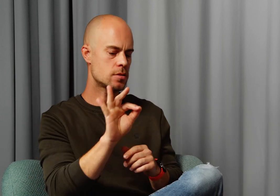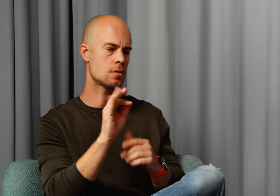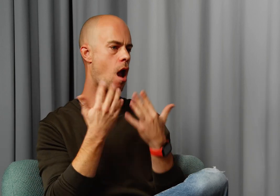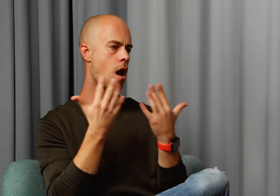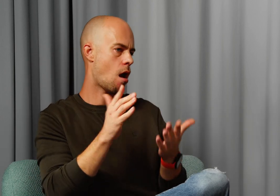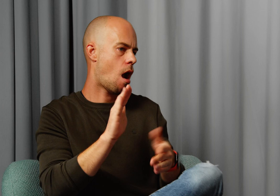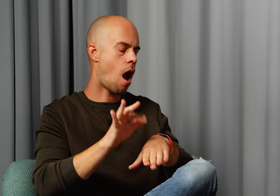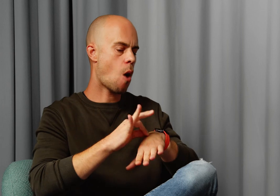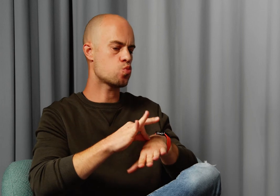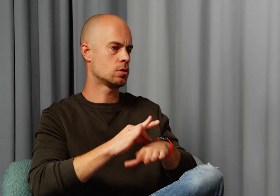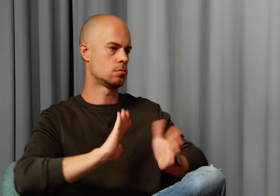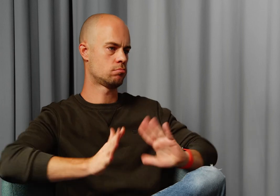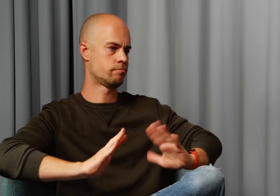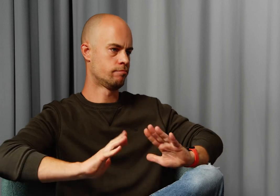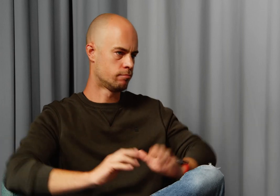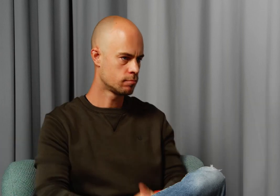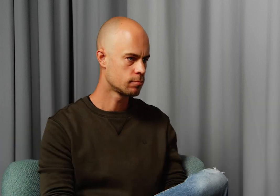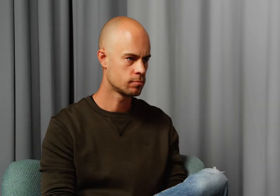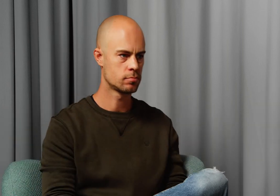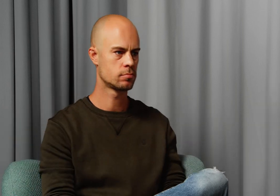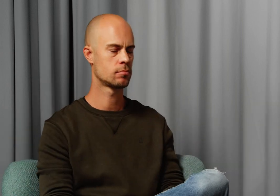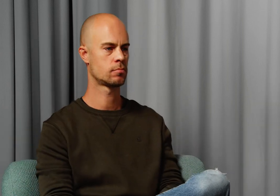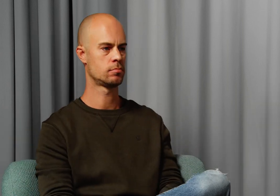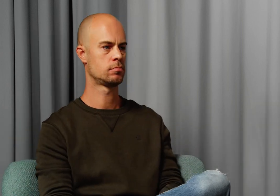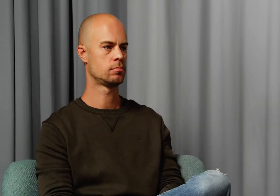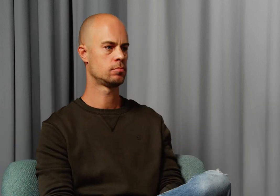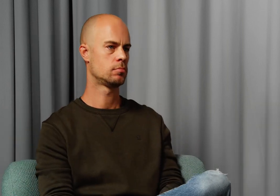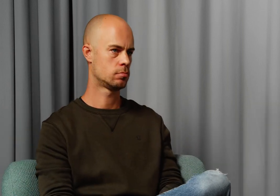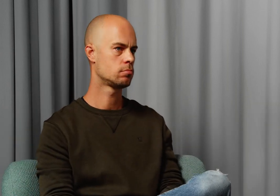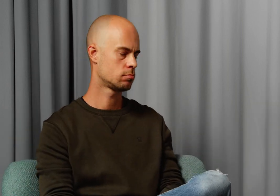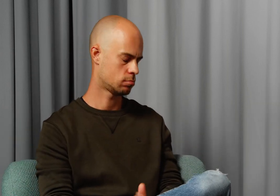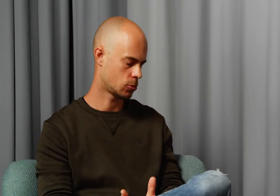Aber sonst ist auf jeden Fall einfach eine Dolmetscher:in in Haut und Knochen.